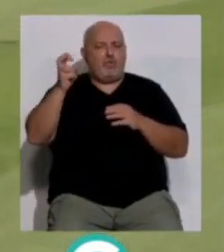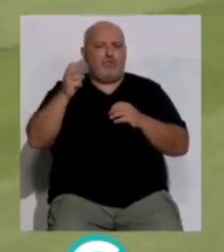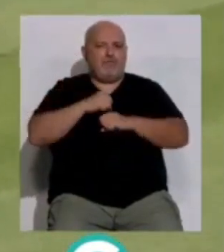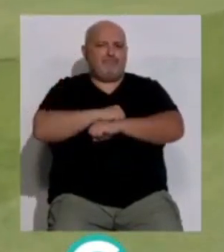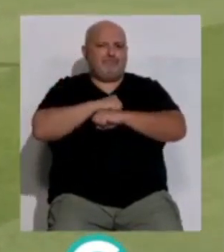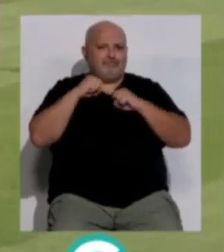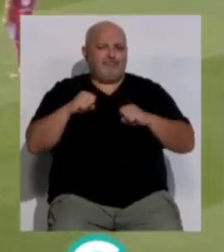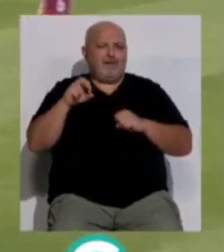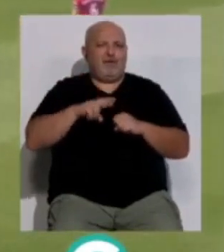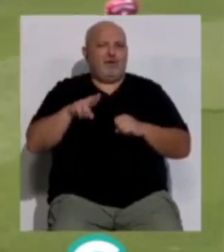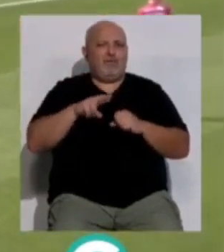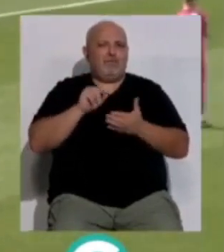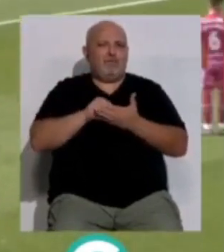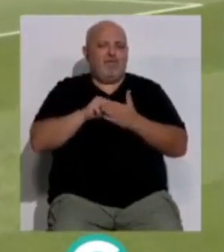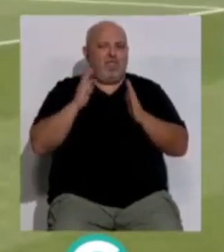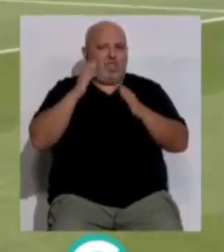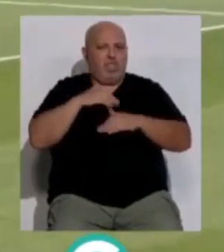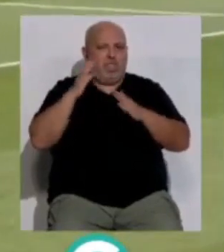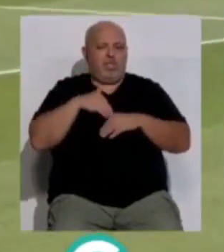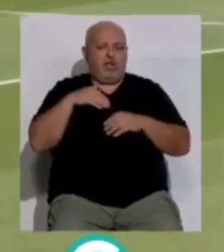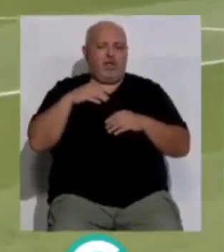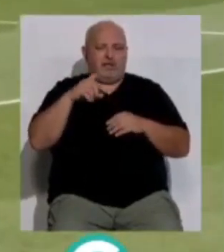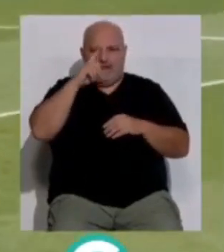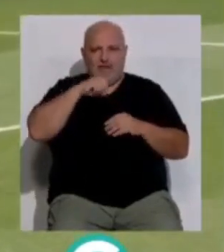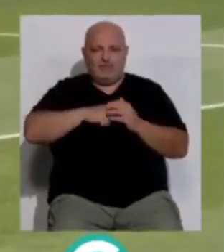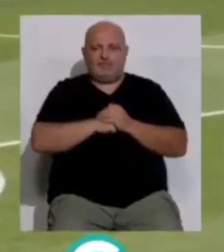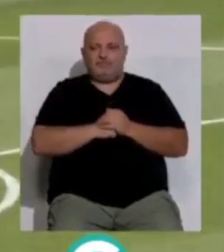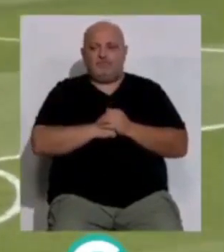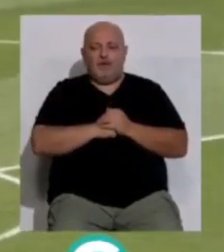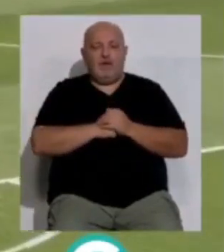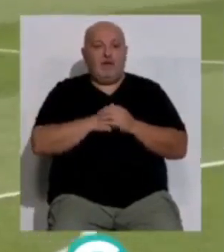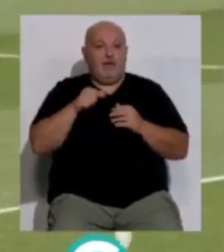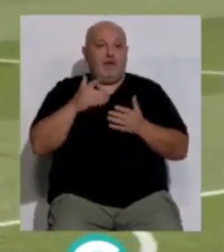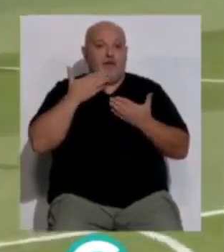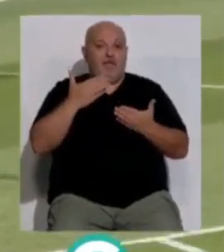recupere los minutos de fútbol que no tuvo este año recordemos que fue el que sacó las castañas